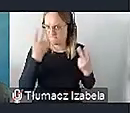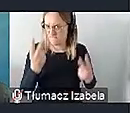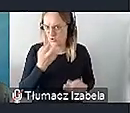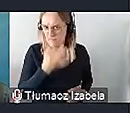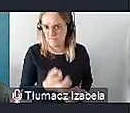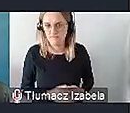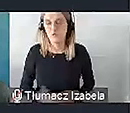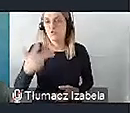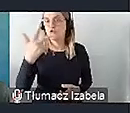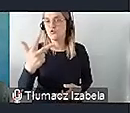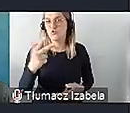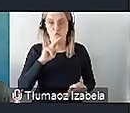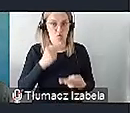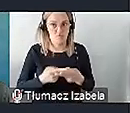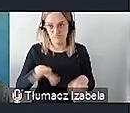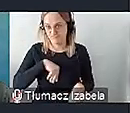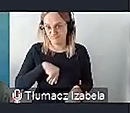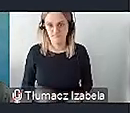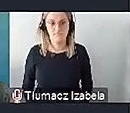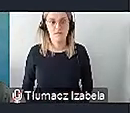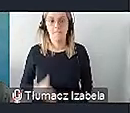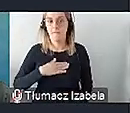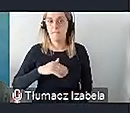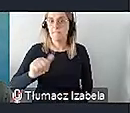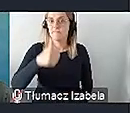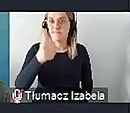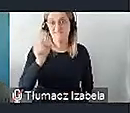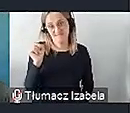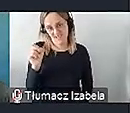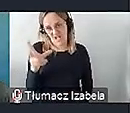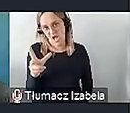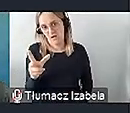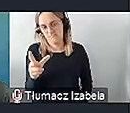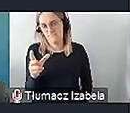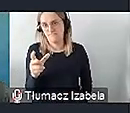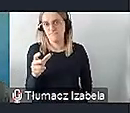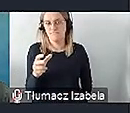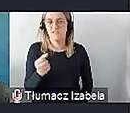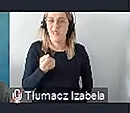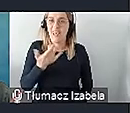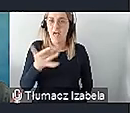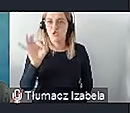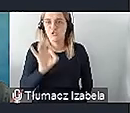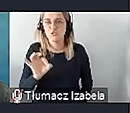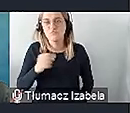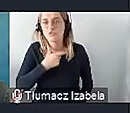Trzy możliwe odpowiedzi. Już mamy pierwsze. "Na pewno tak". Kilka żyraf może wyglądać jak dinozaur.